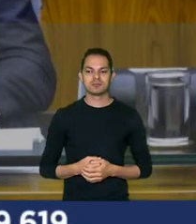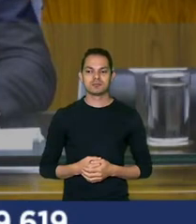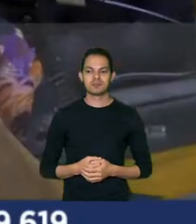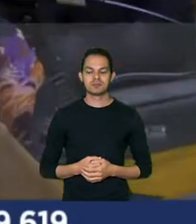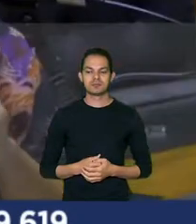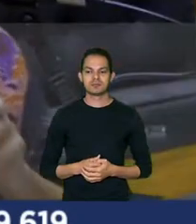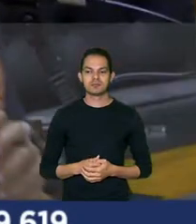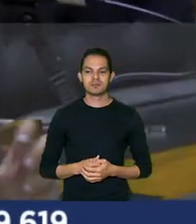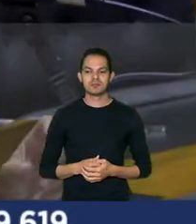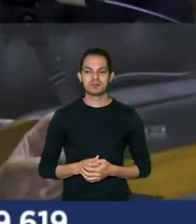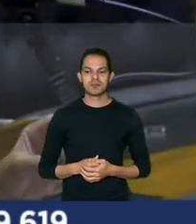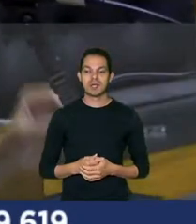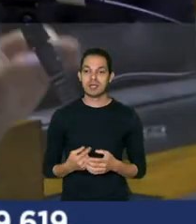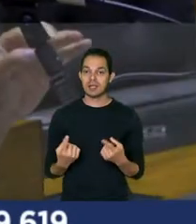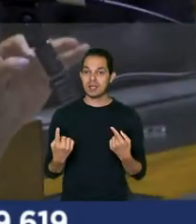[DEPUTADA]: A OPOSIÇÃO ACHA QUE ESTA